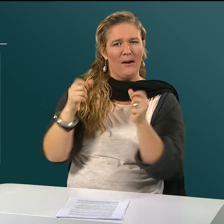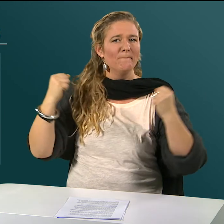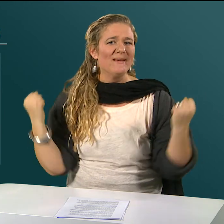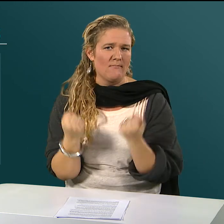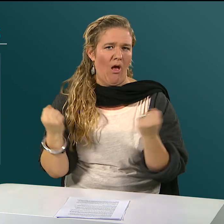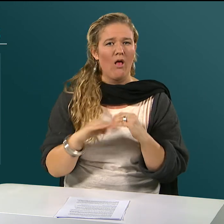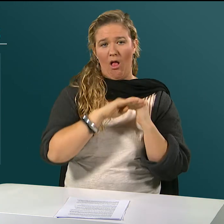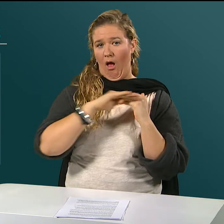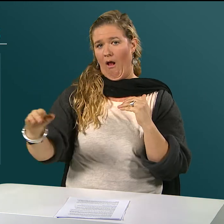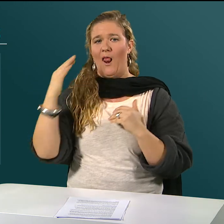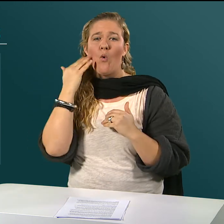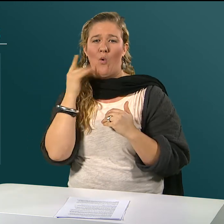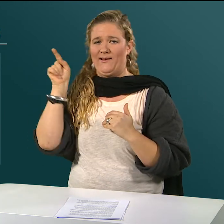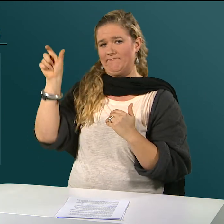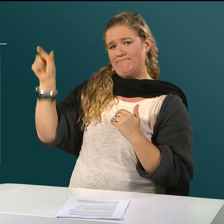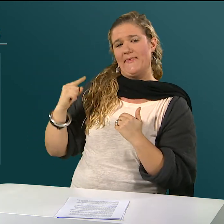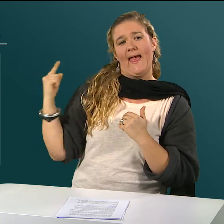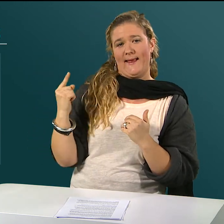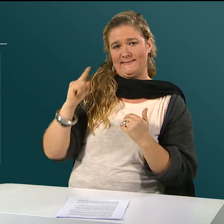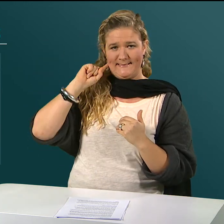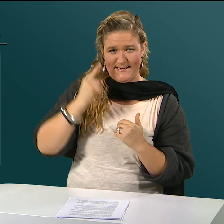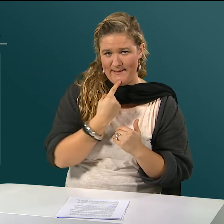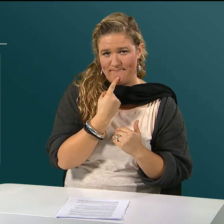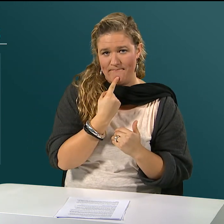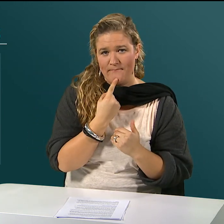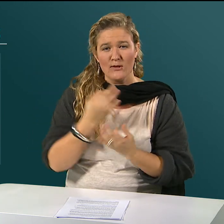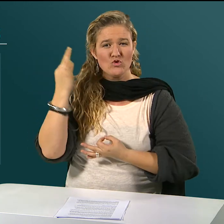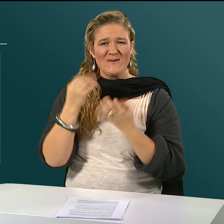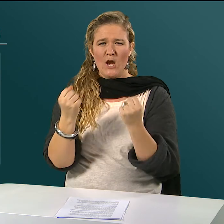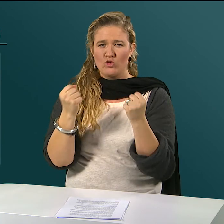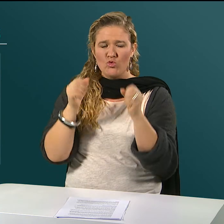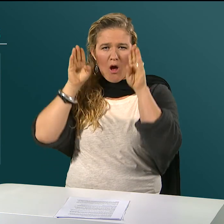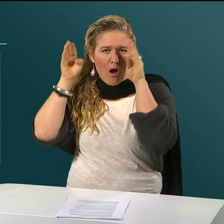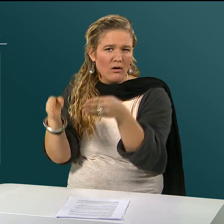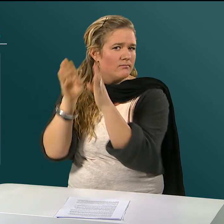Lee ist der einzige Gehörlose unter den andern hörenden Elite-Junior-Spielern.